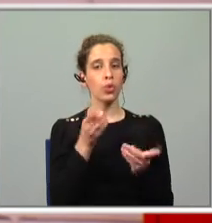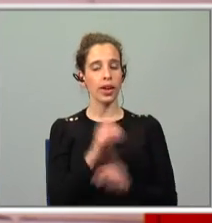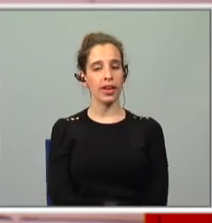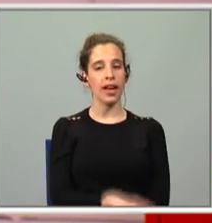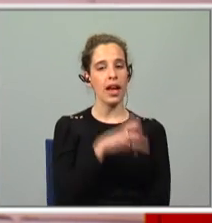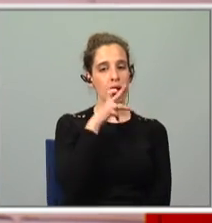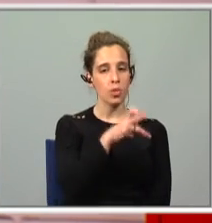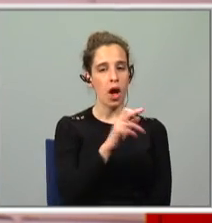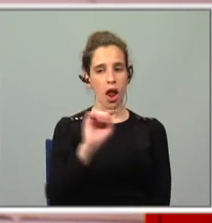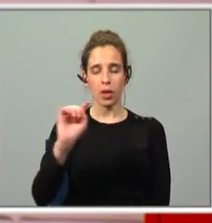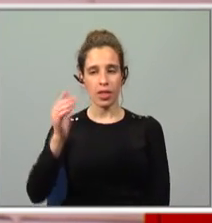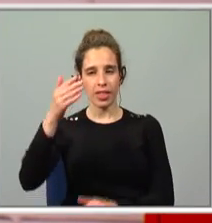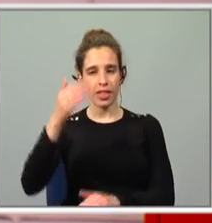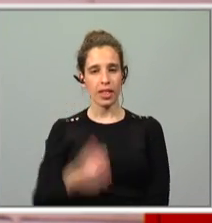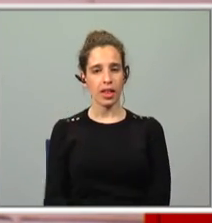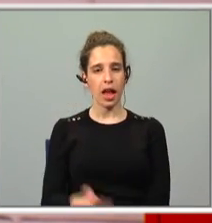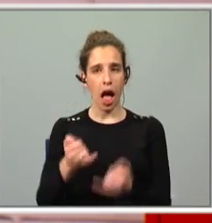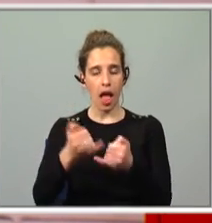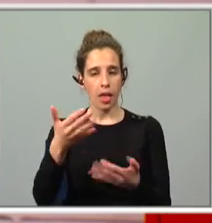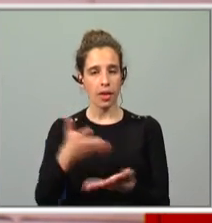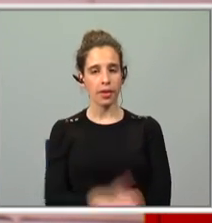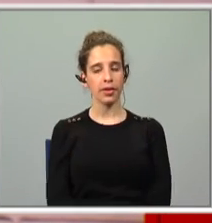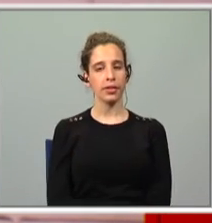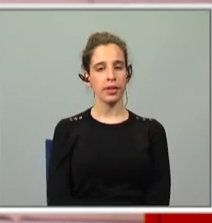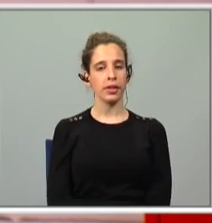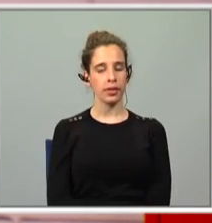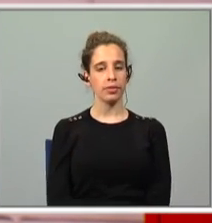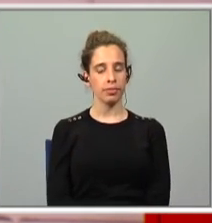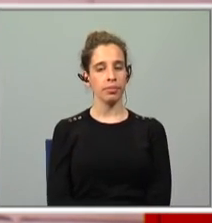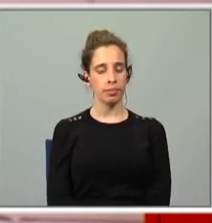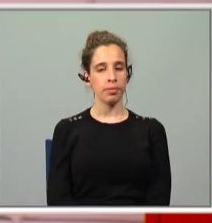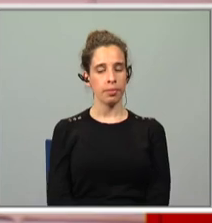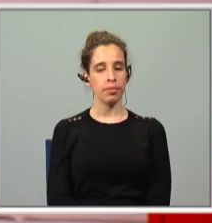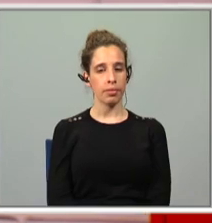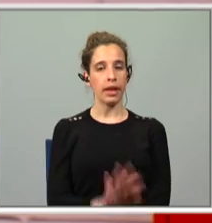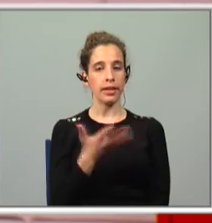resposta logo no último que o último elemento o último passo e seria muito 盡快回答最後一個元素最後一步，這將是非常